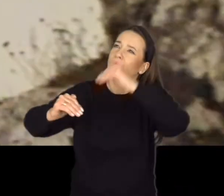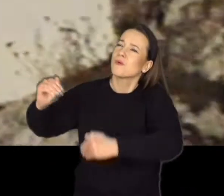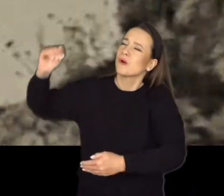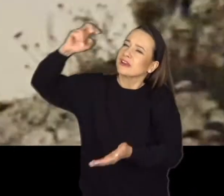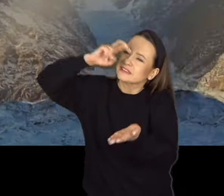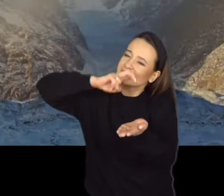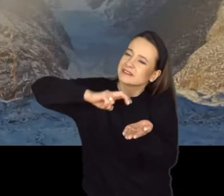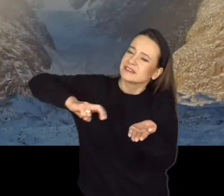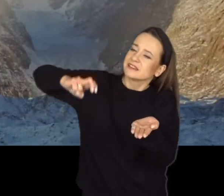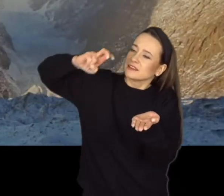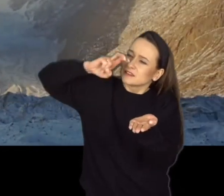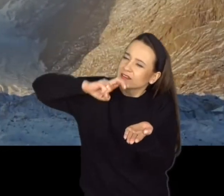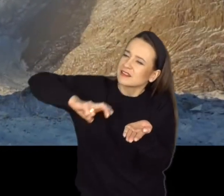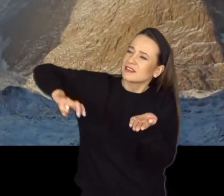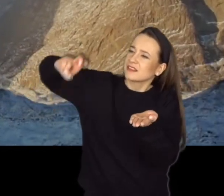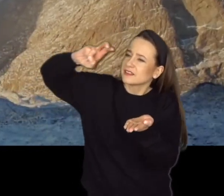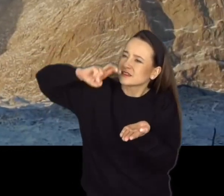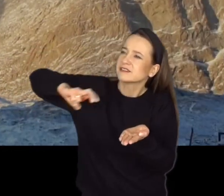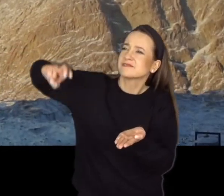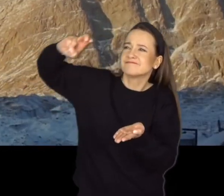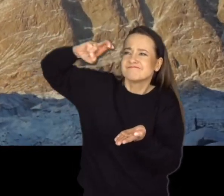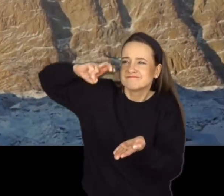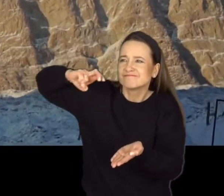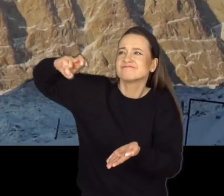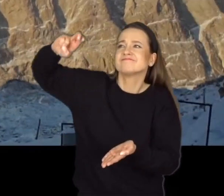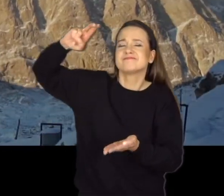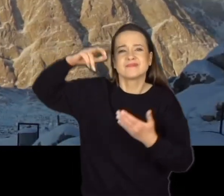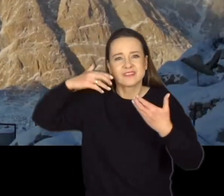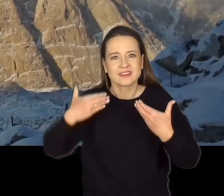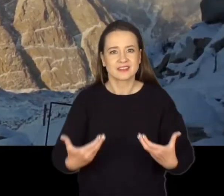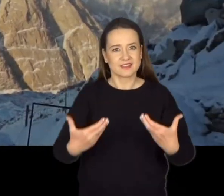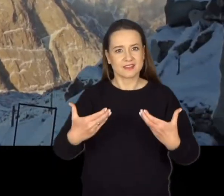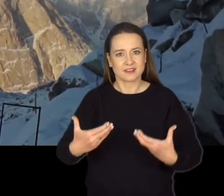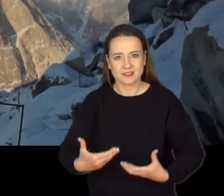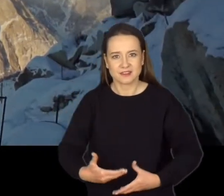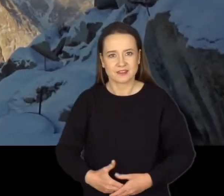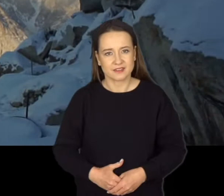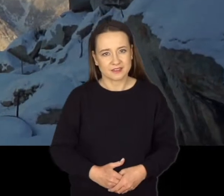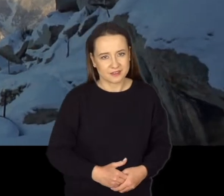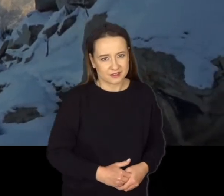[piosenka] Wciąż iść w górę chcę